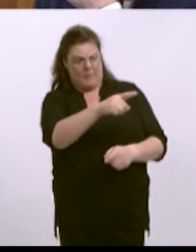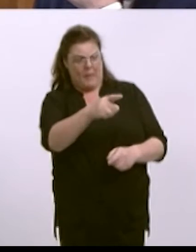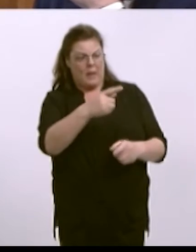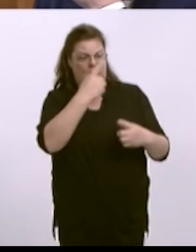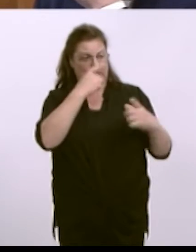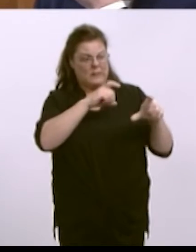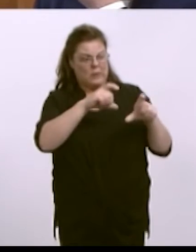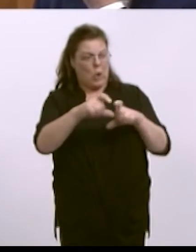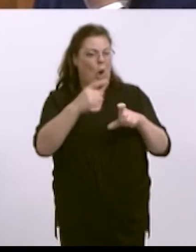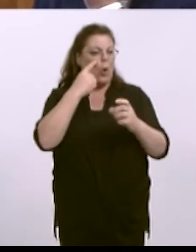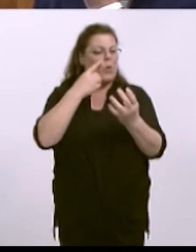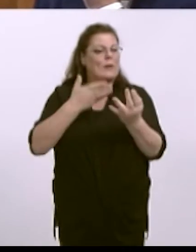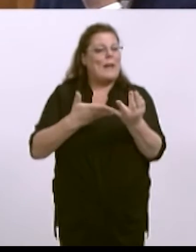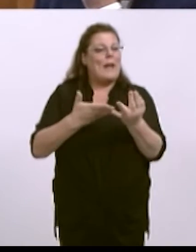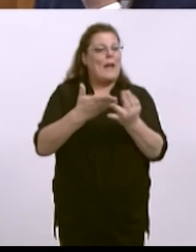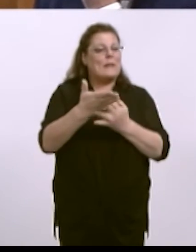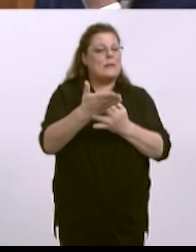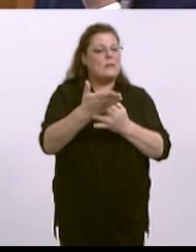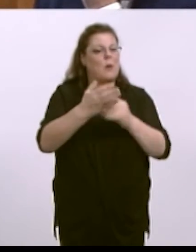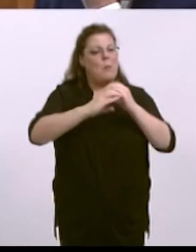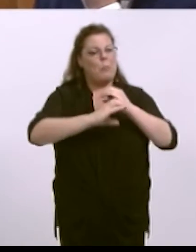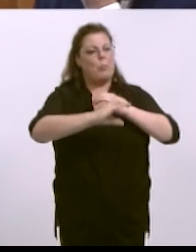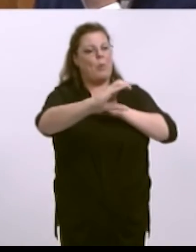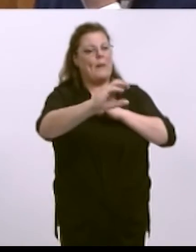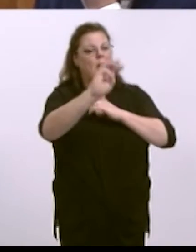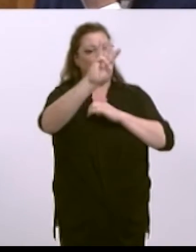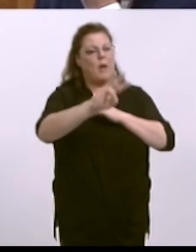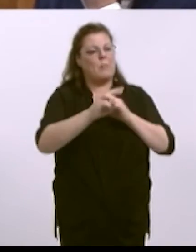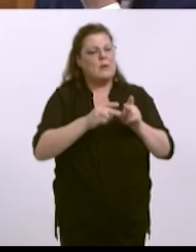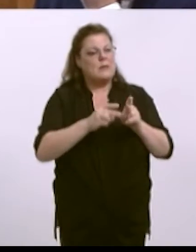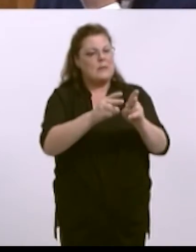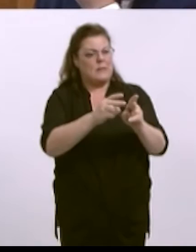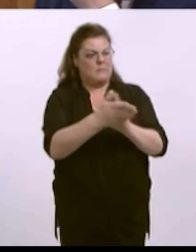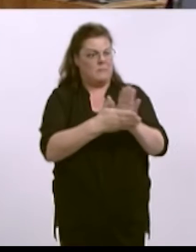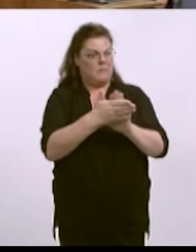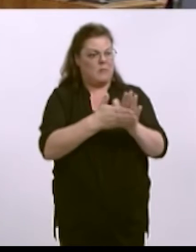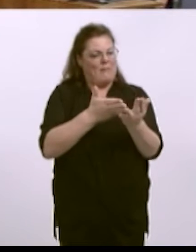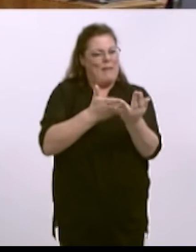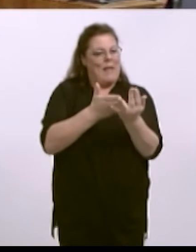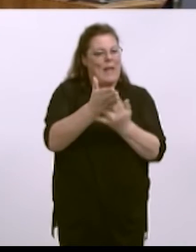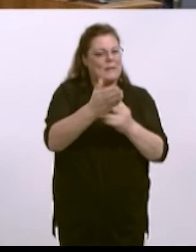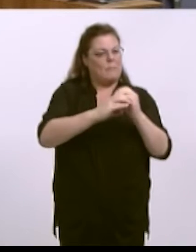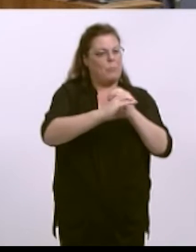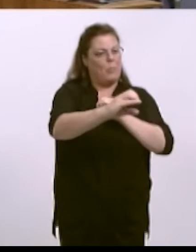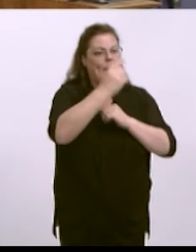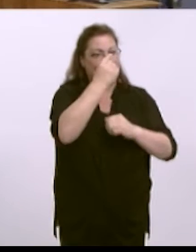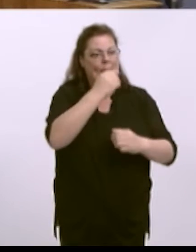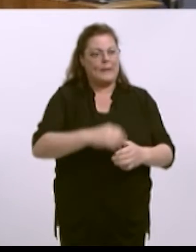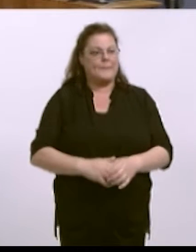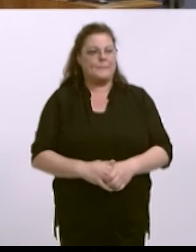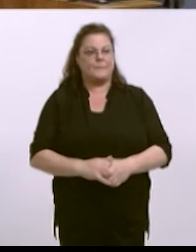er mwyn sicrhau bod yna fynediad i fand eang ar gael iddyn nhw os nad ydyn nhwín dod o